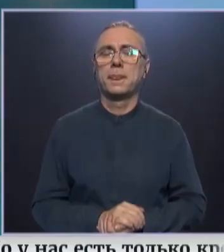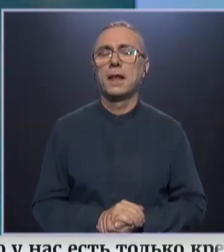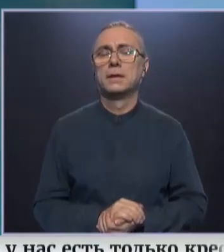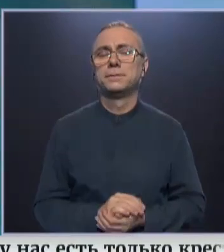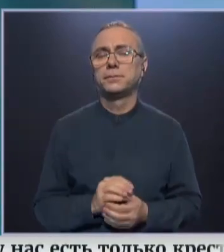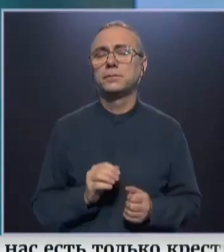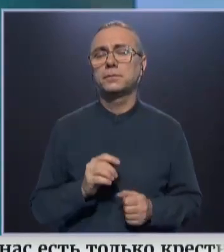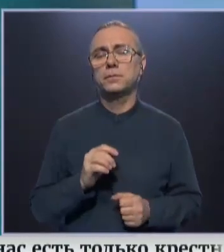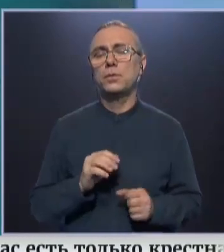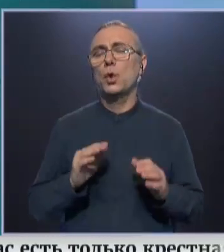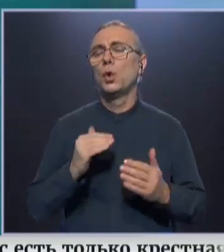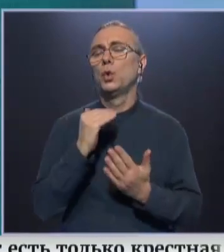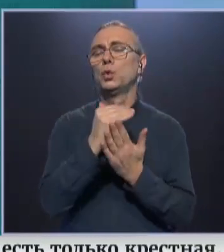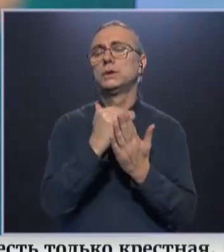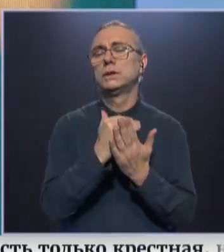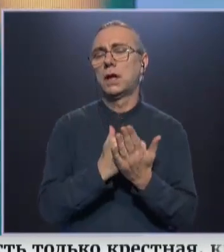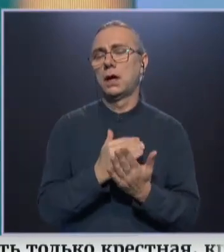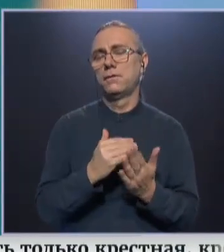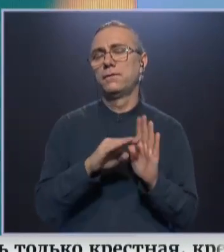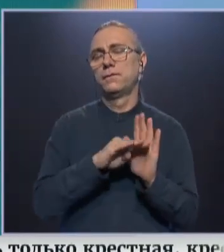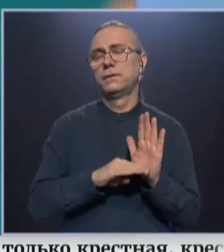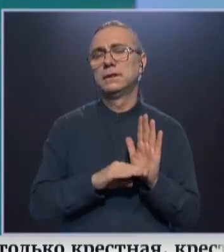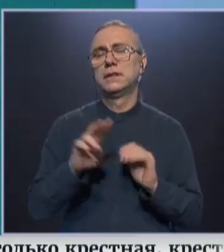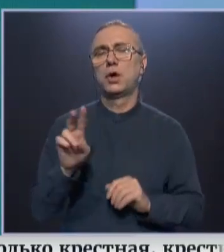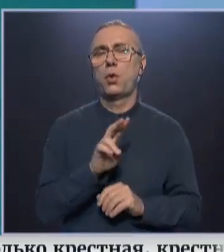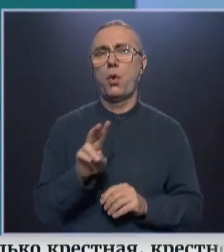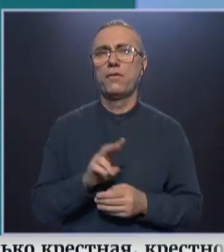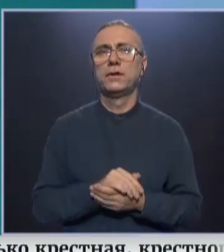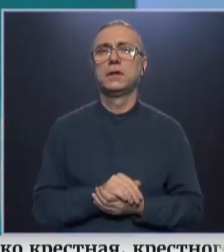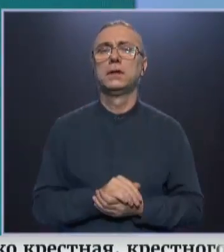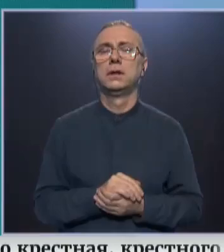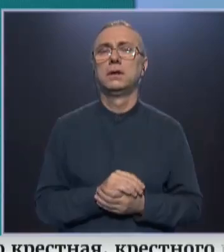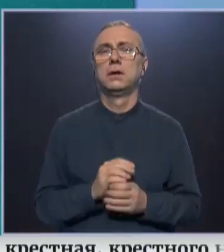строгий Великий пост К юмору некоторых кто сразу